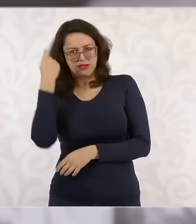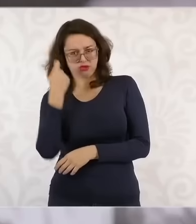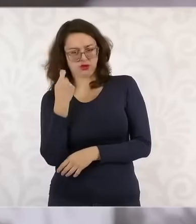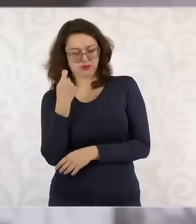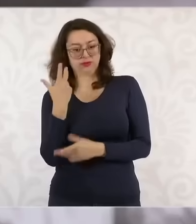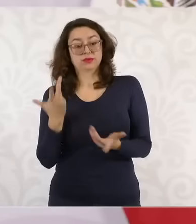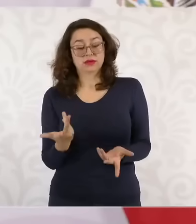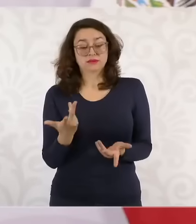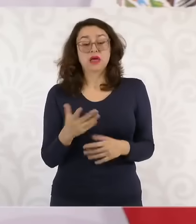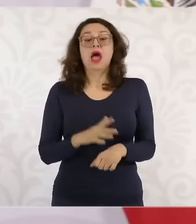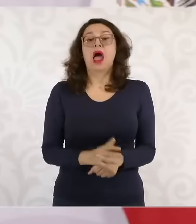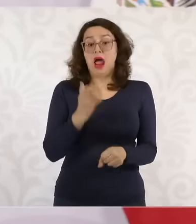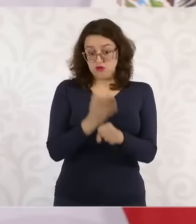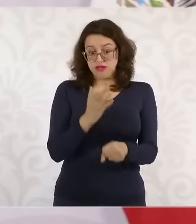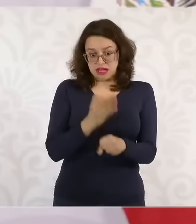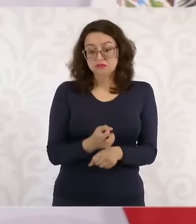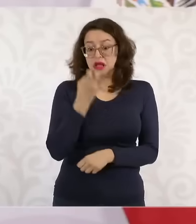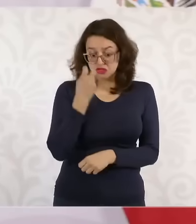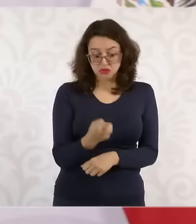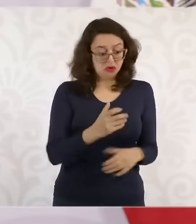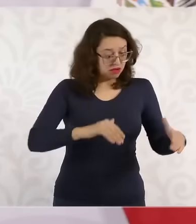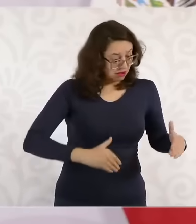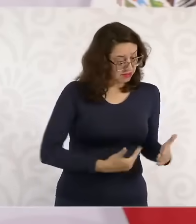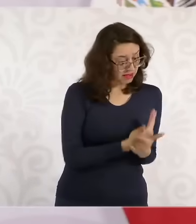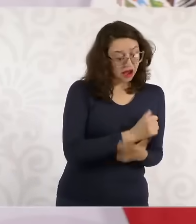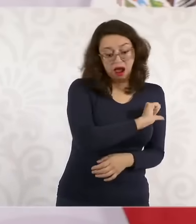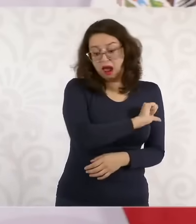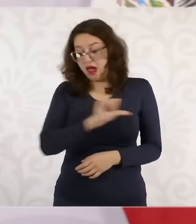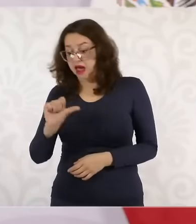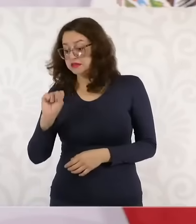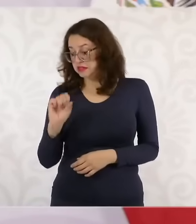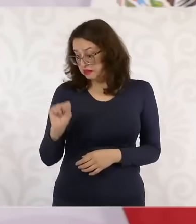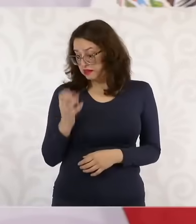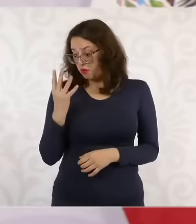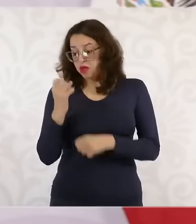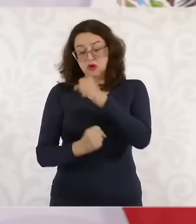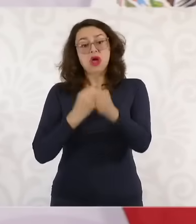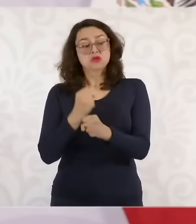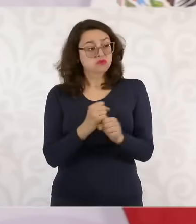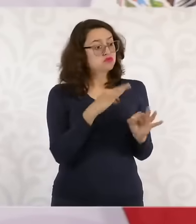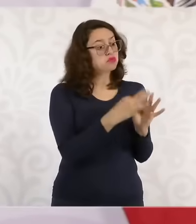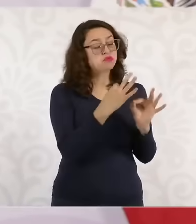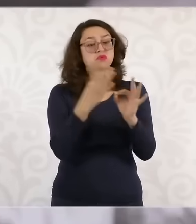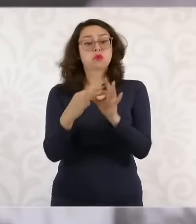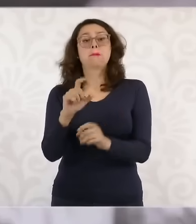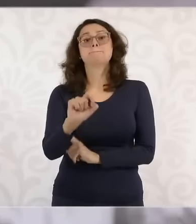24 estados y gracias a esta reforma constitucional seguimos avanzando para ampliarla en el territorio